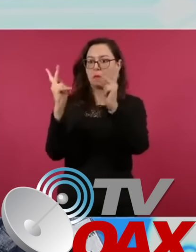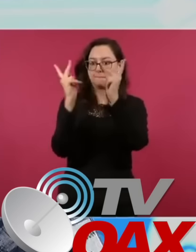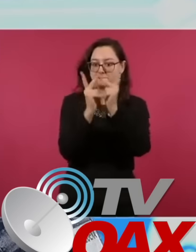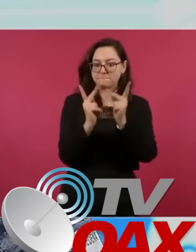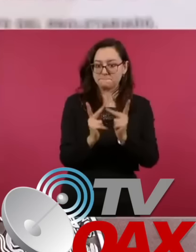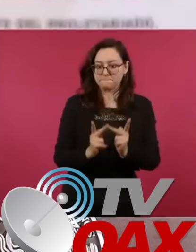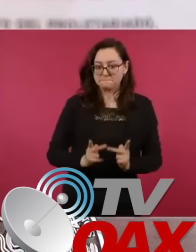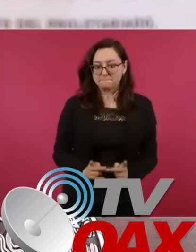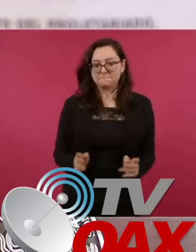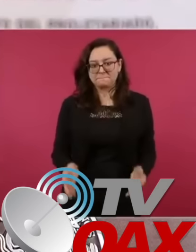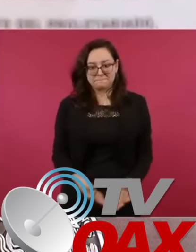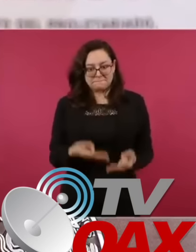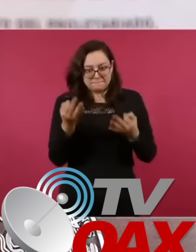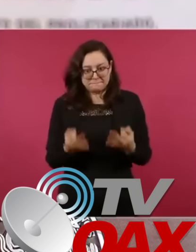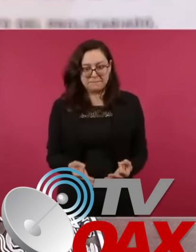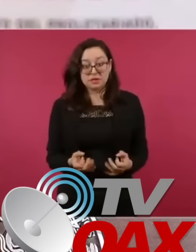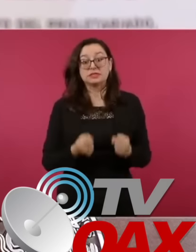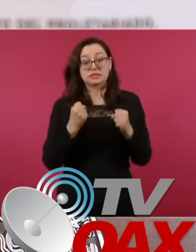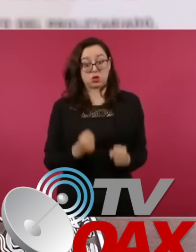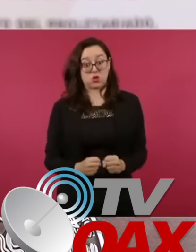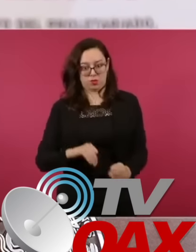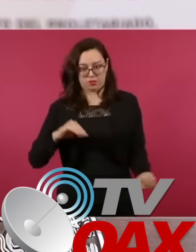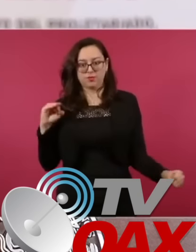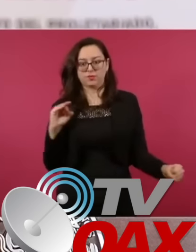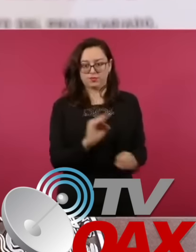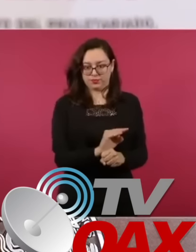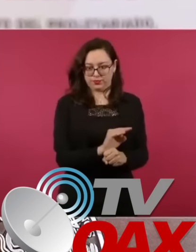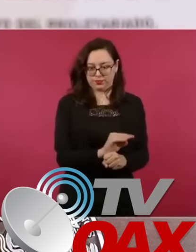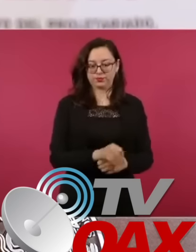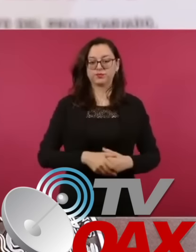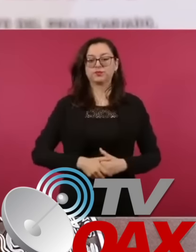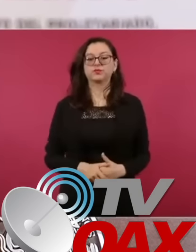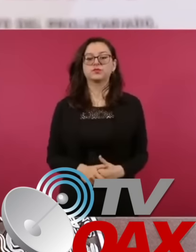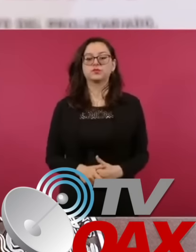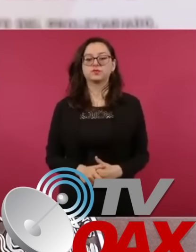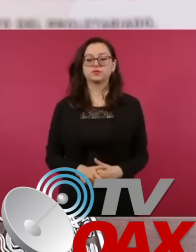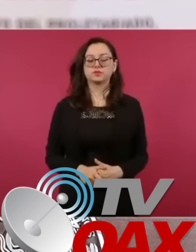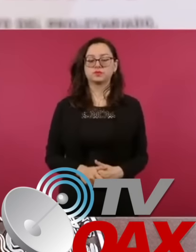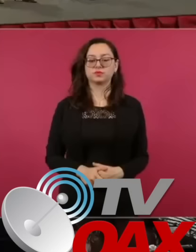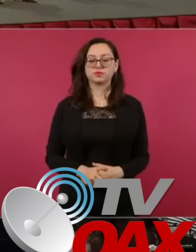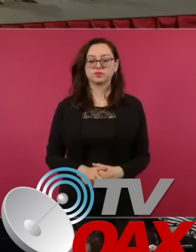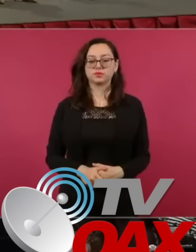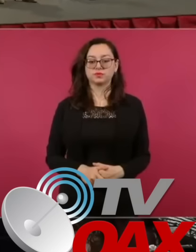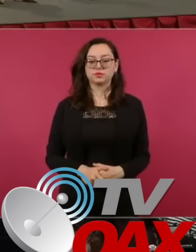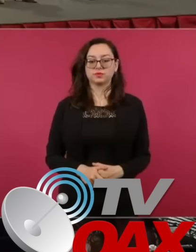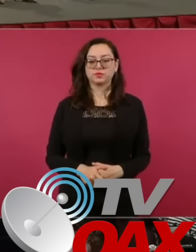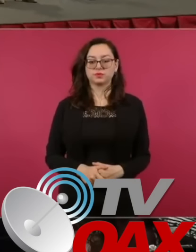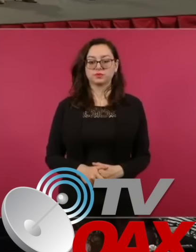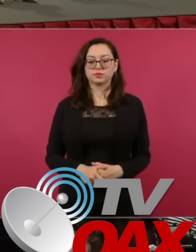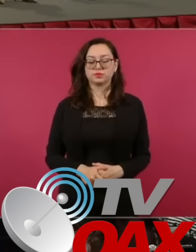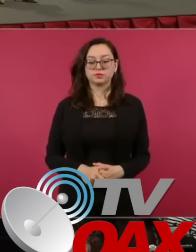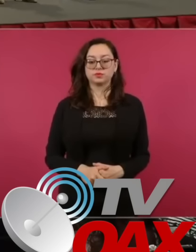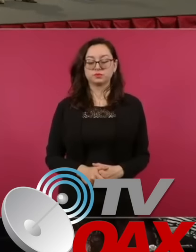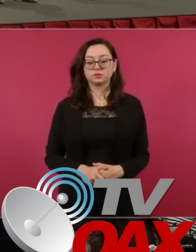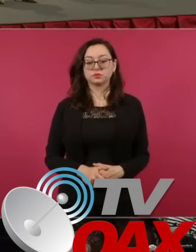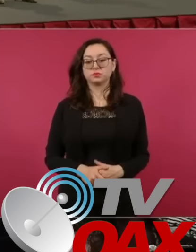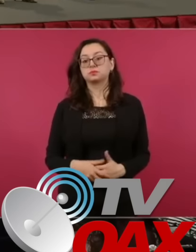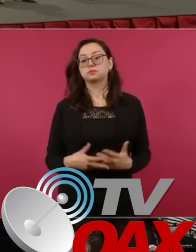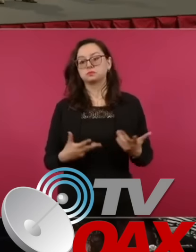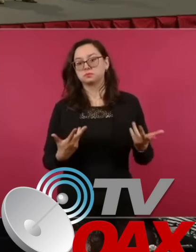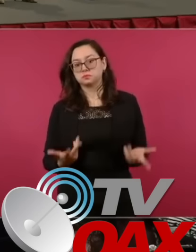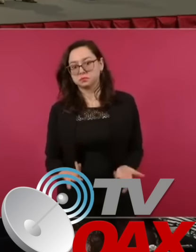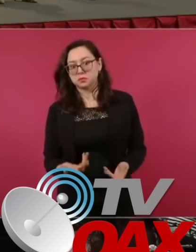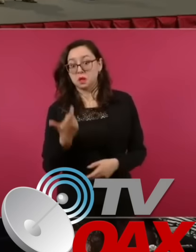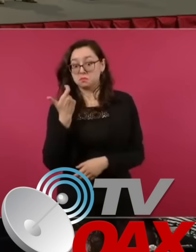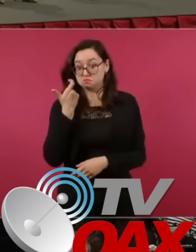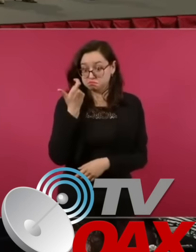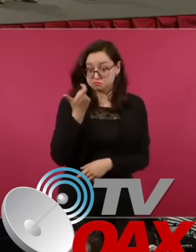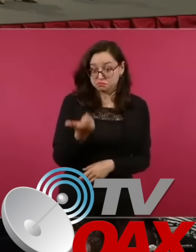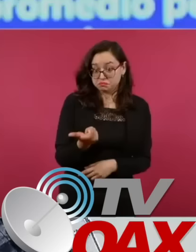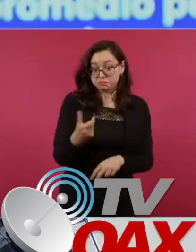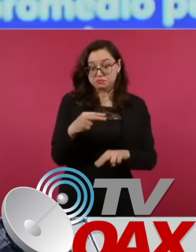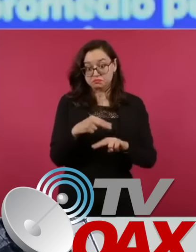operacional mexicana ofrece tarifas acordes a las necesidades de los pasajeros siendo